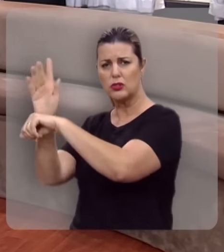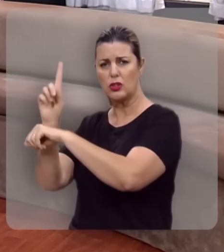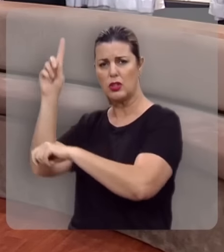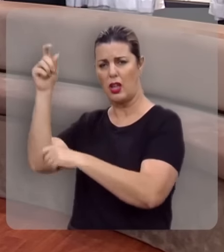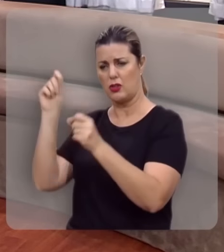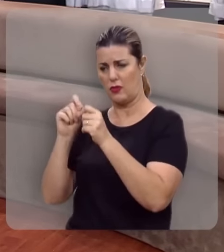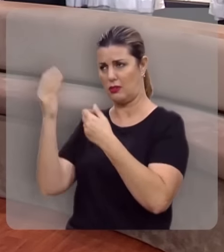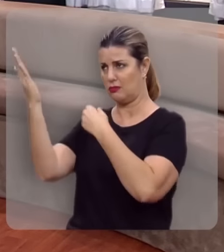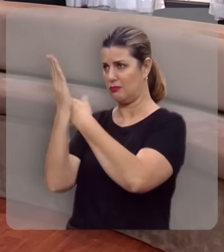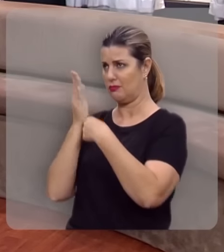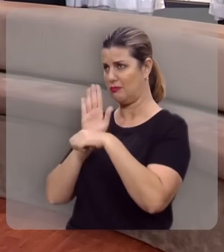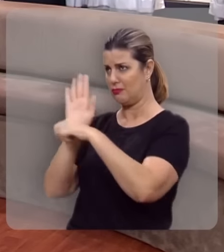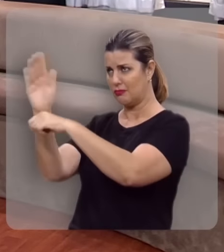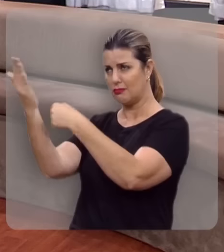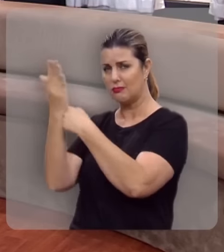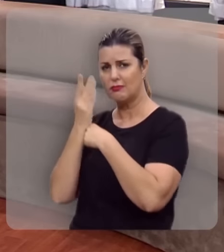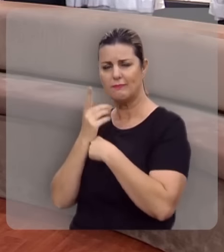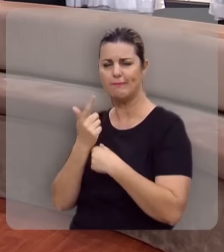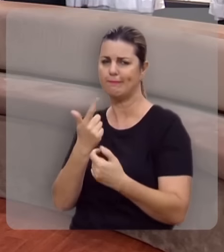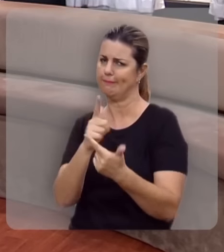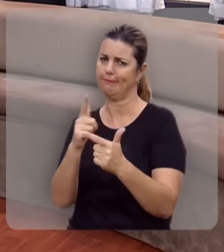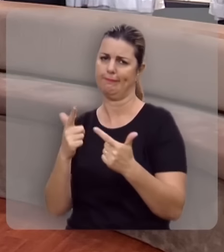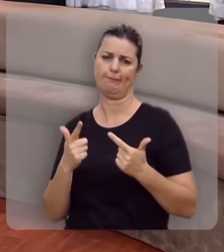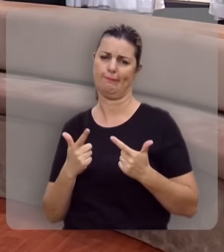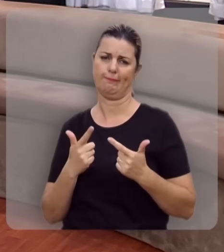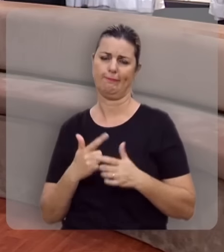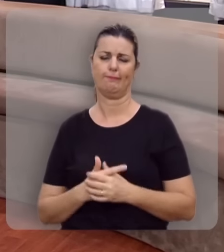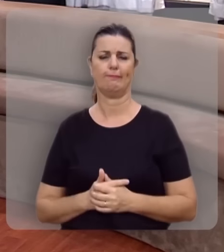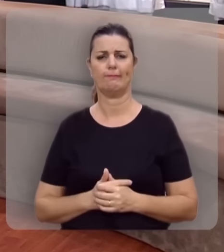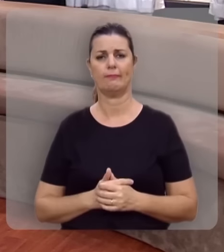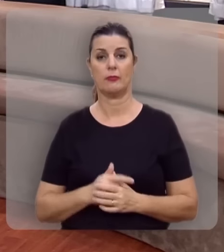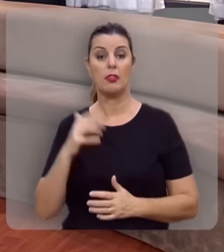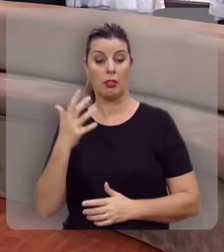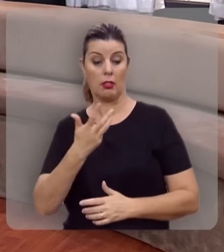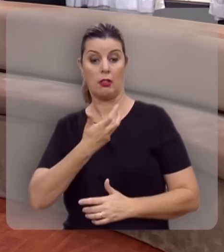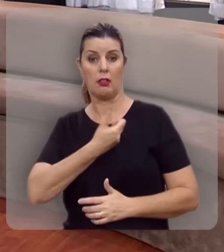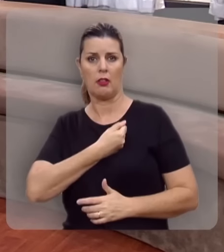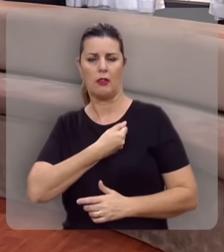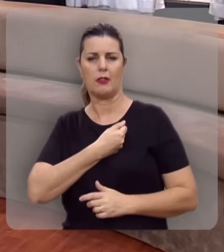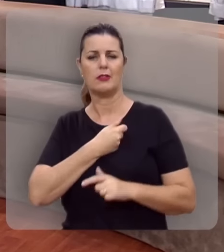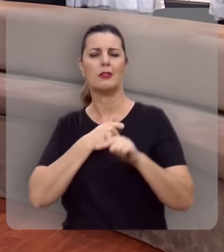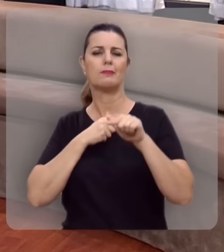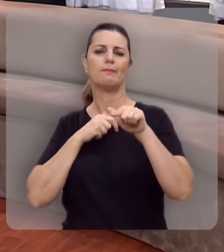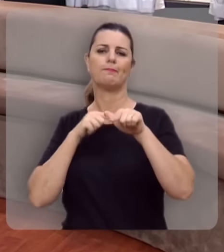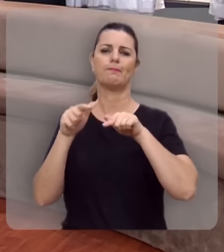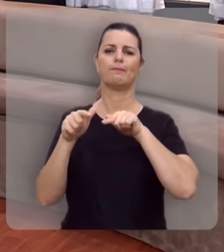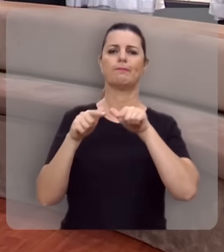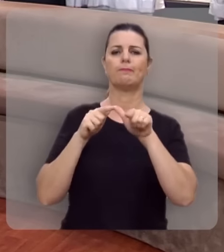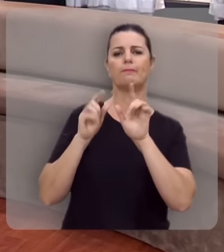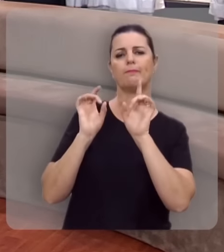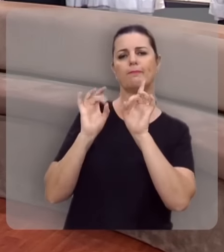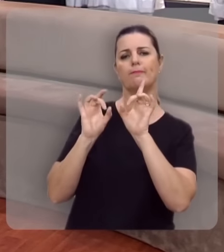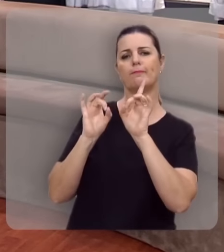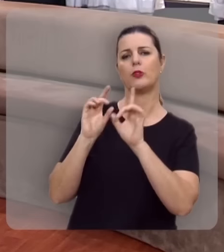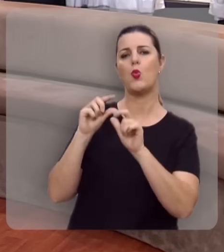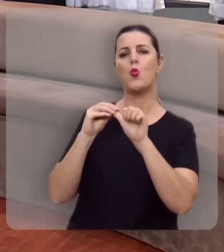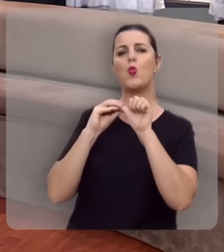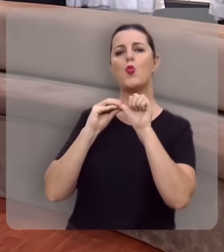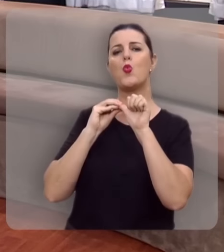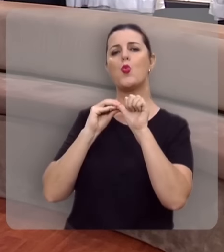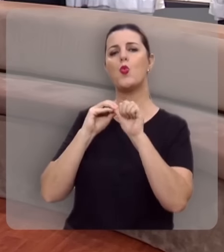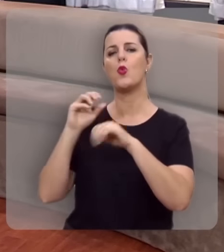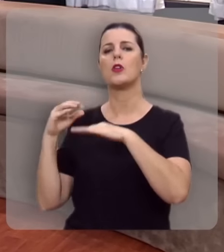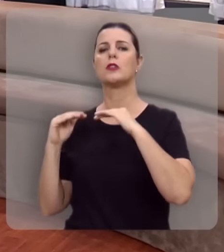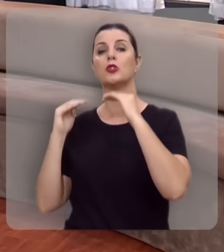fizesse uma parte e nós fizéssemos a outra parte, salvação é uma obra exclusiva e Soberana de Deus.